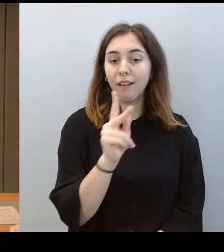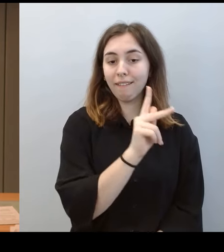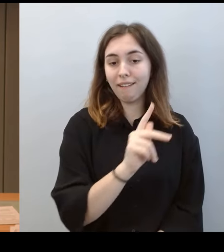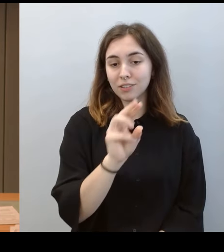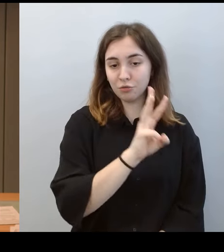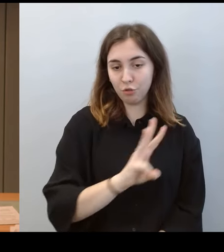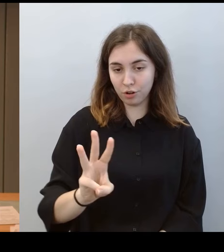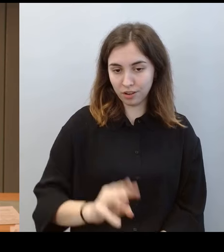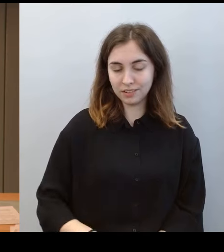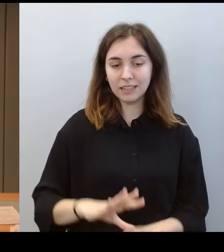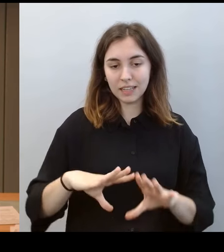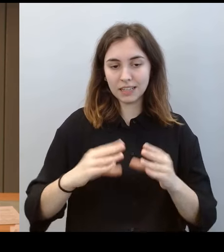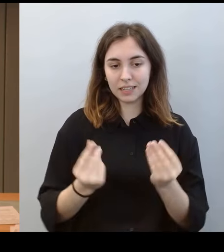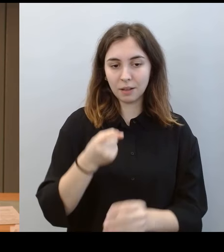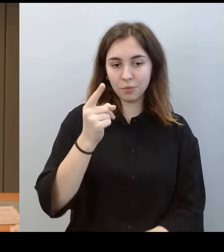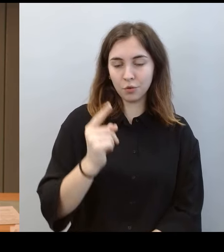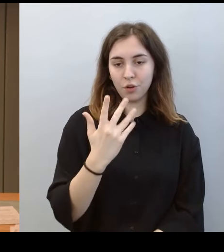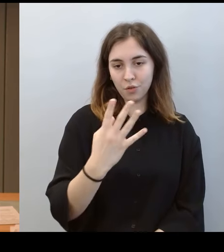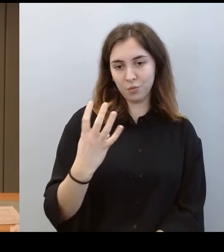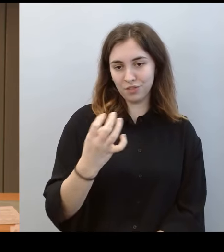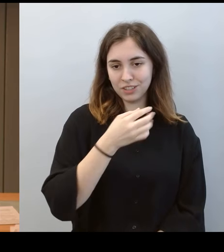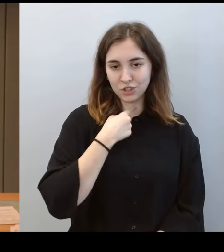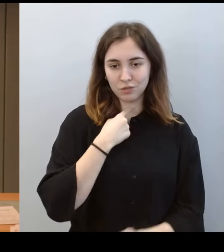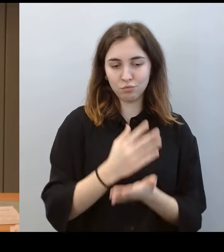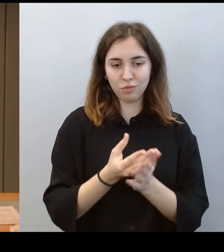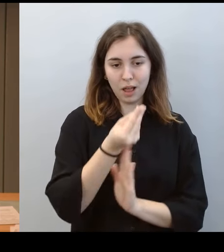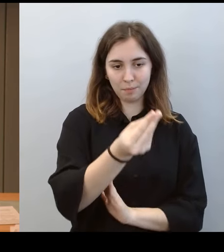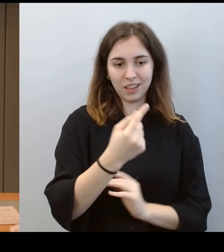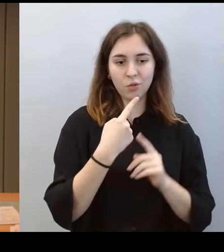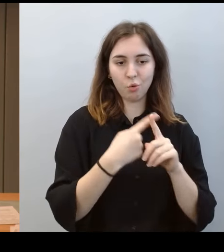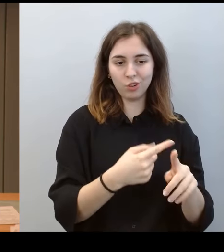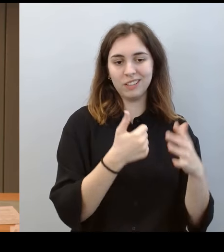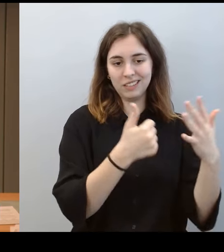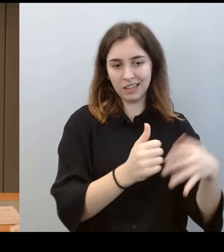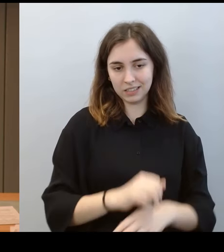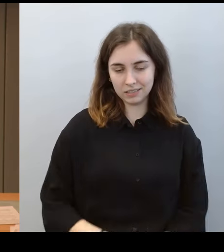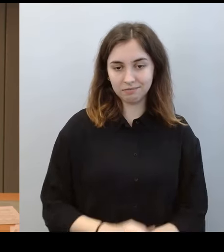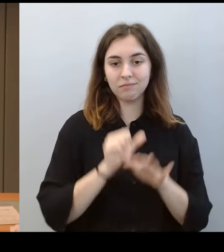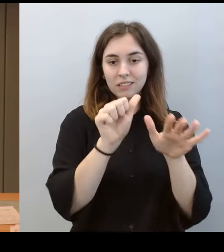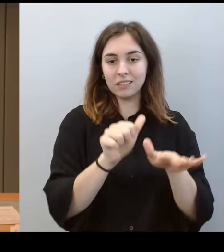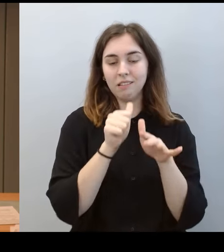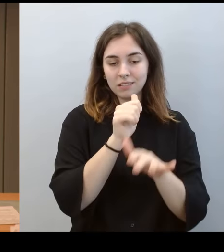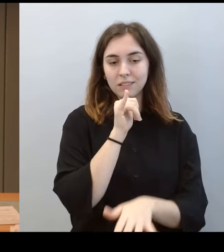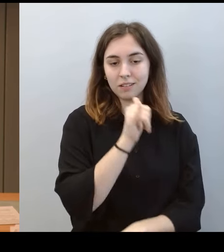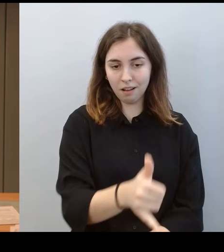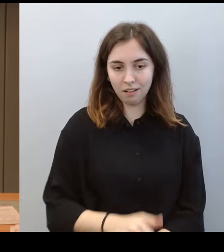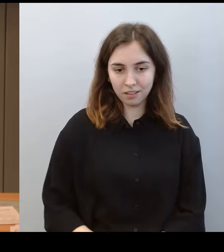Stimmen 145. Ungültige sechs, 16 Ja-Stimmen, 118 Neinstimmen, fünf Enthaltungen.